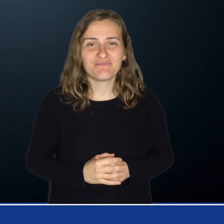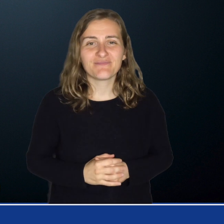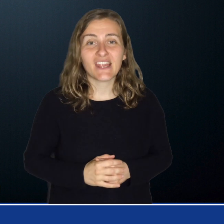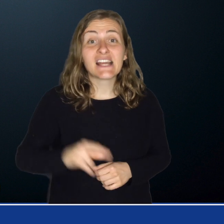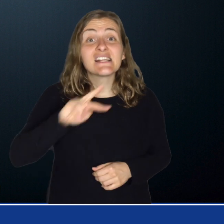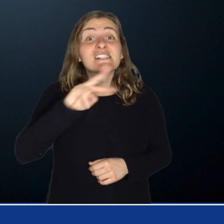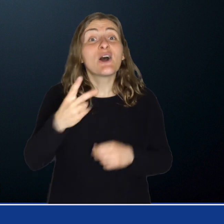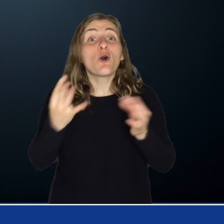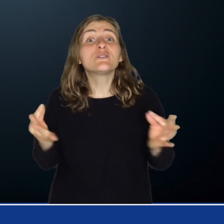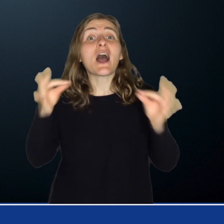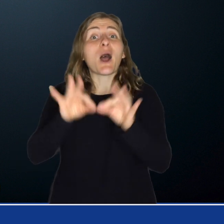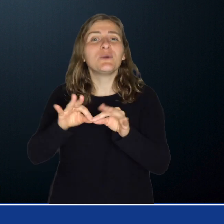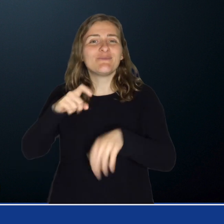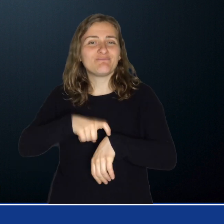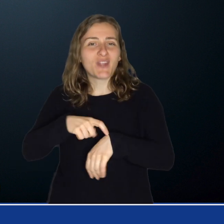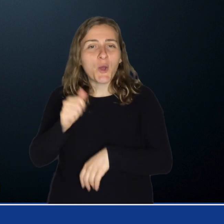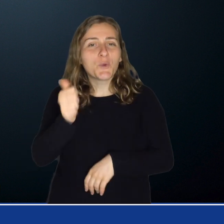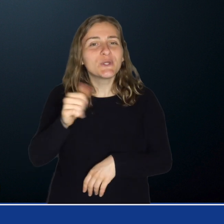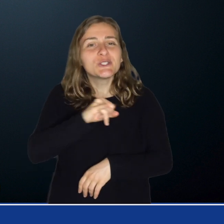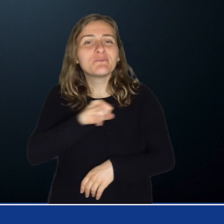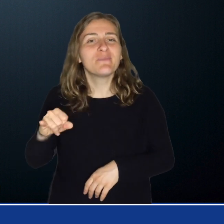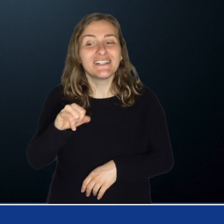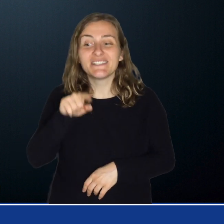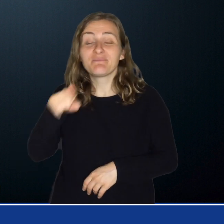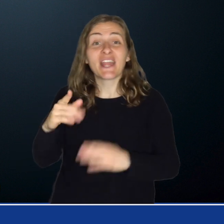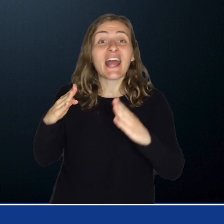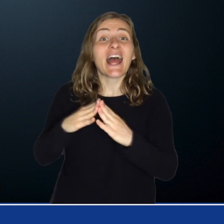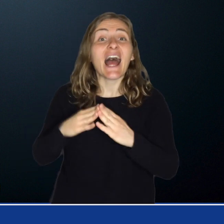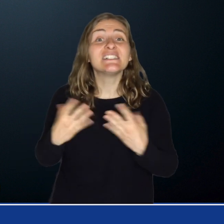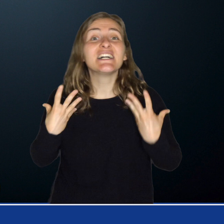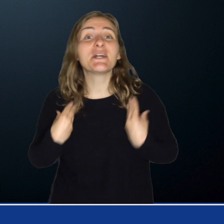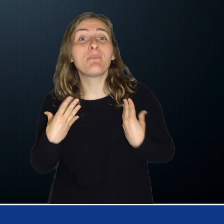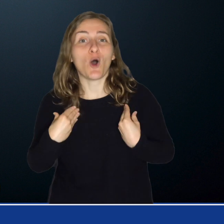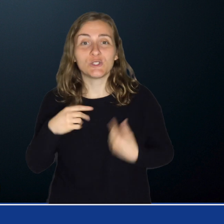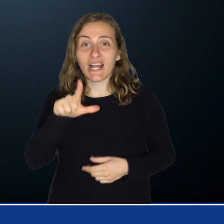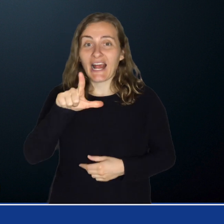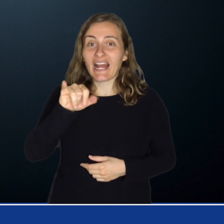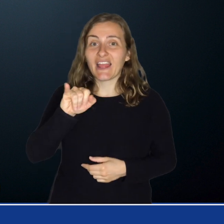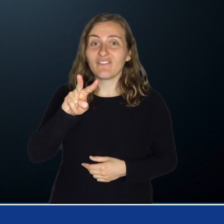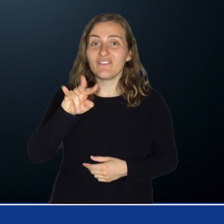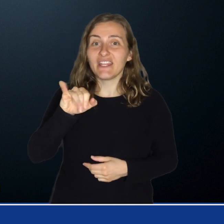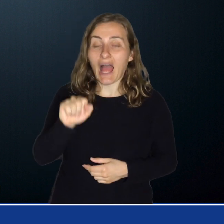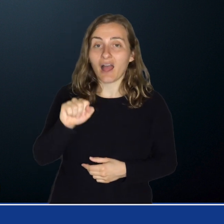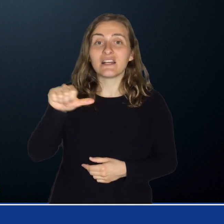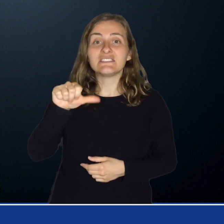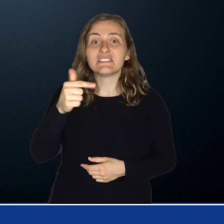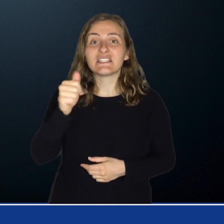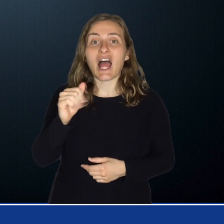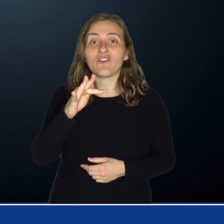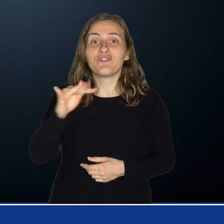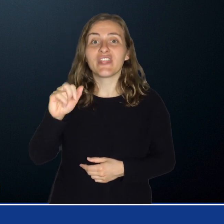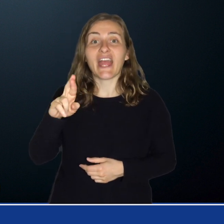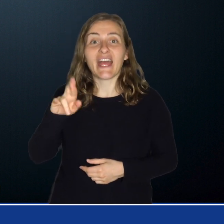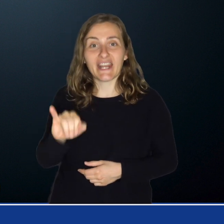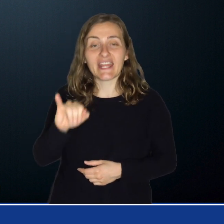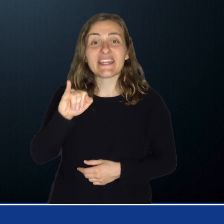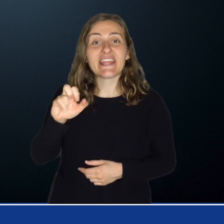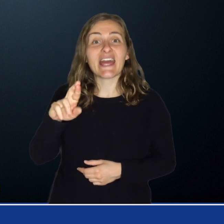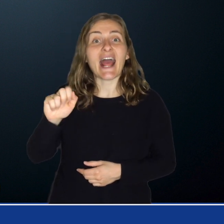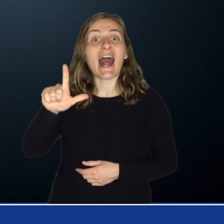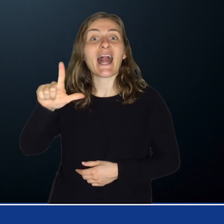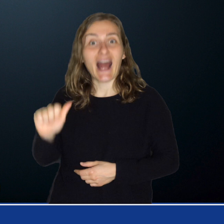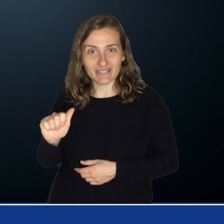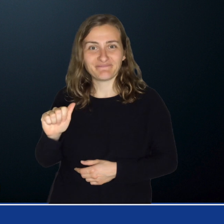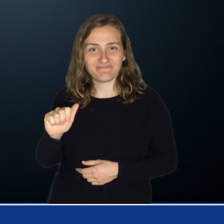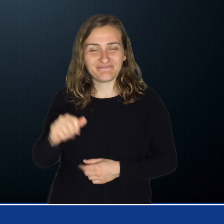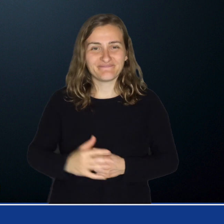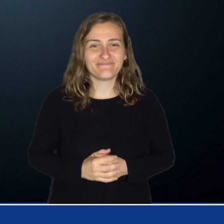ore 11.30: visita alla “Casa di riposo Livia Staffieri Ieralla”